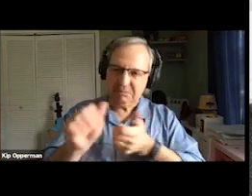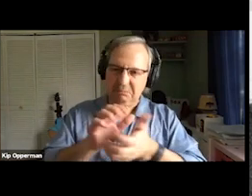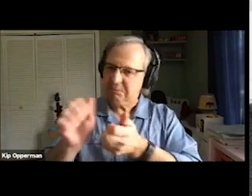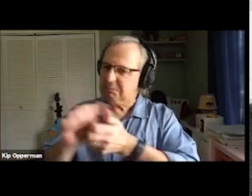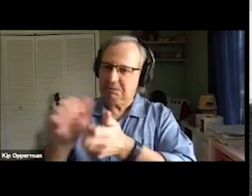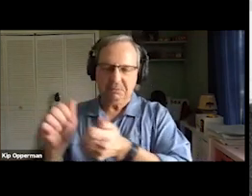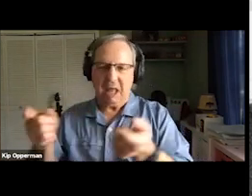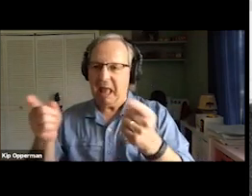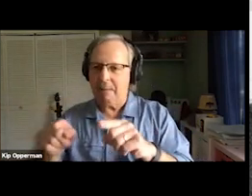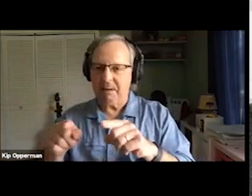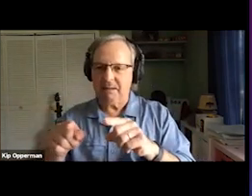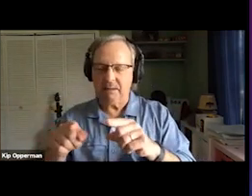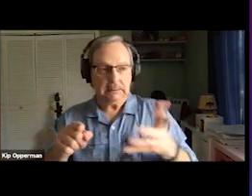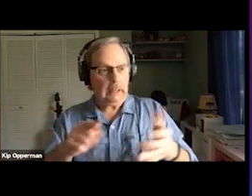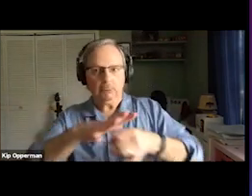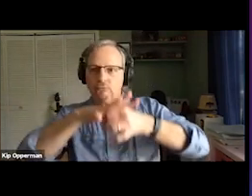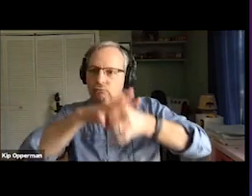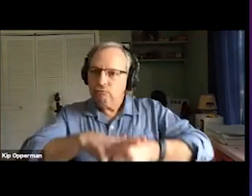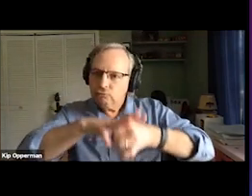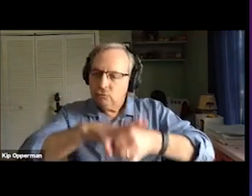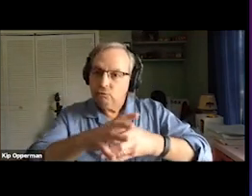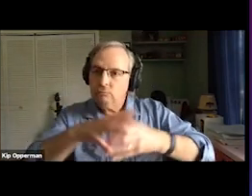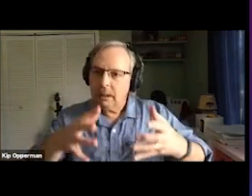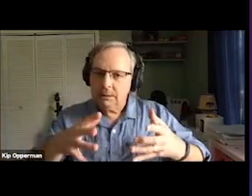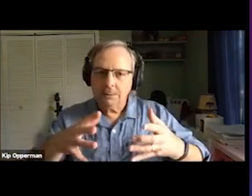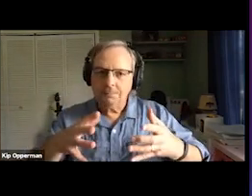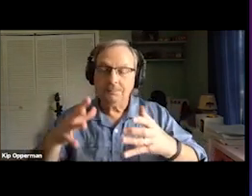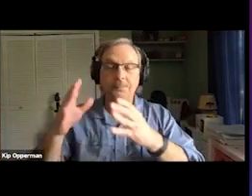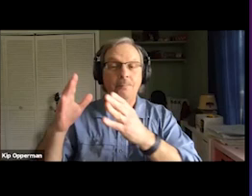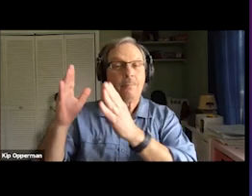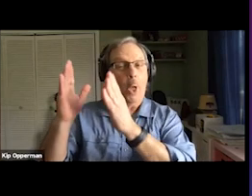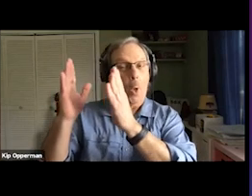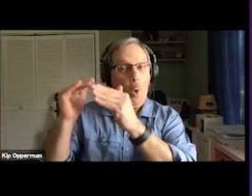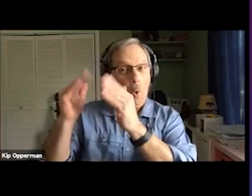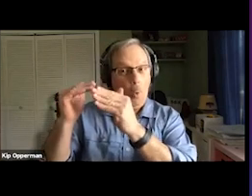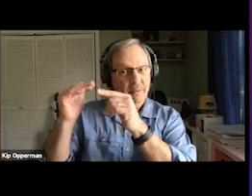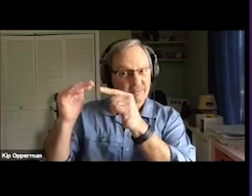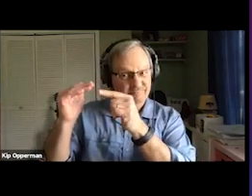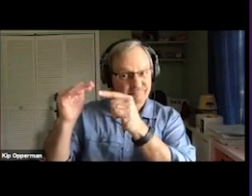se siente como un estrés incesante. La esperanza es algo a lo que tenemos que aferrarnos, tenemos que hacerlo,